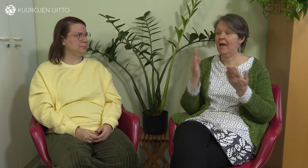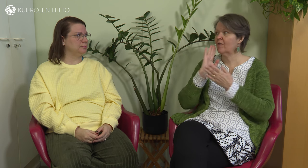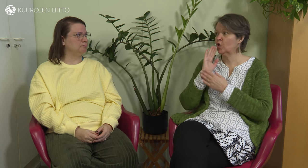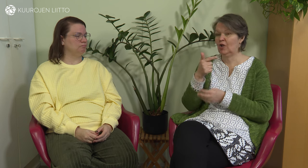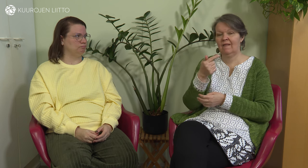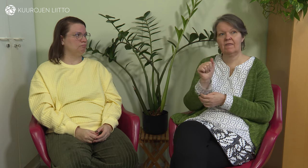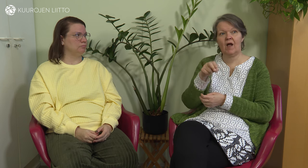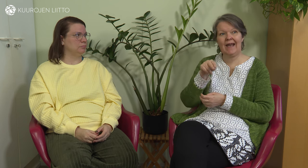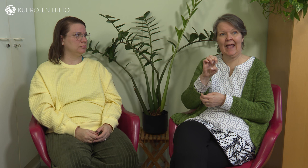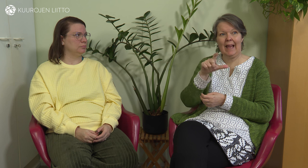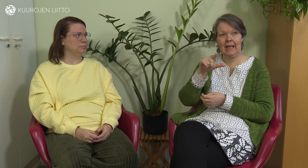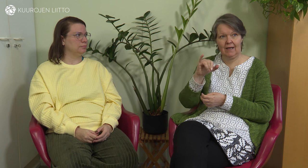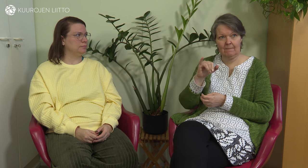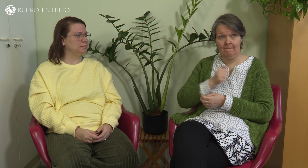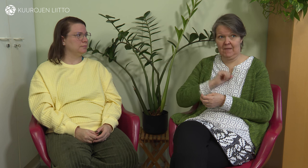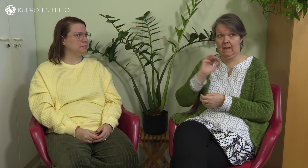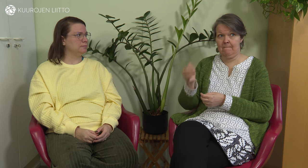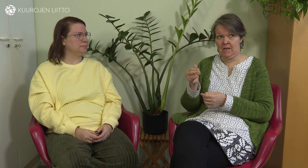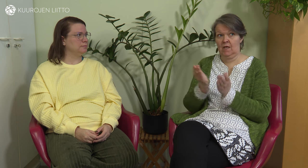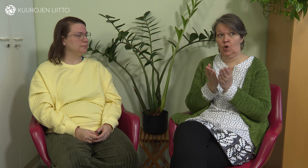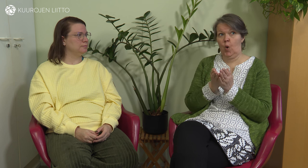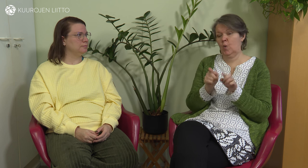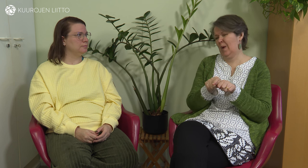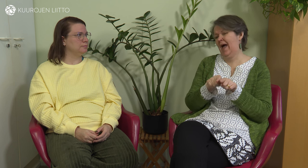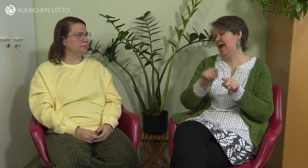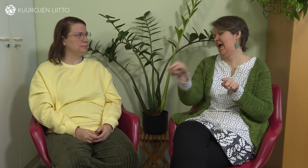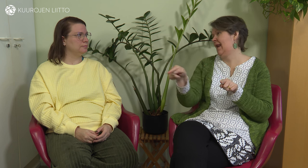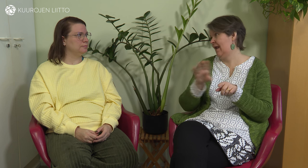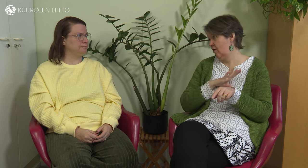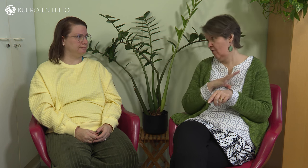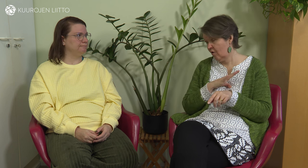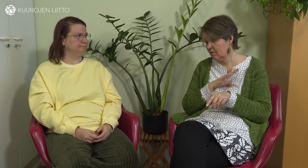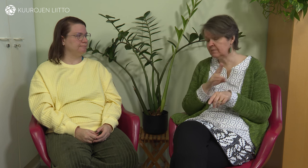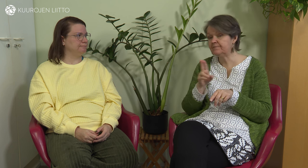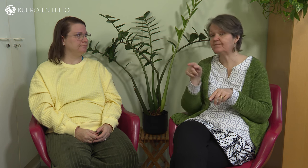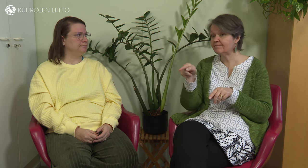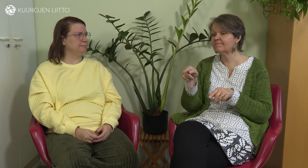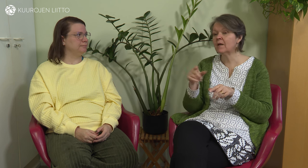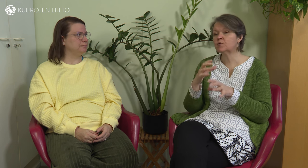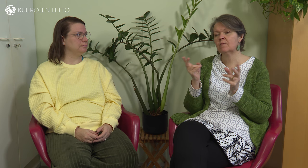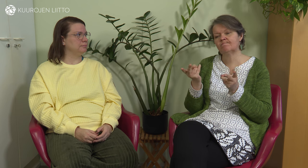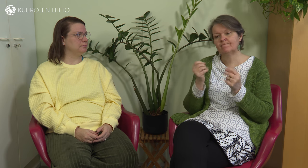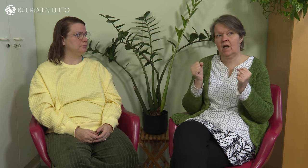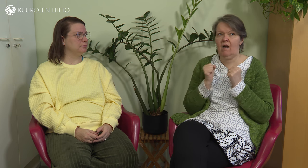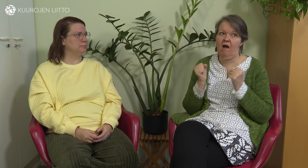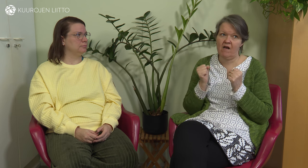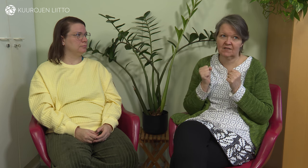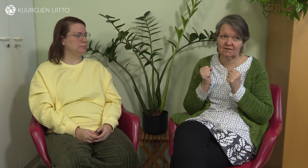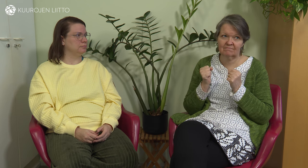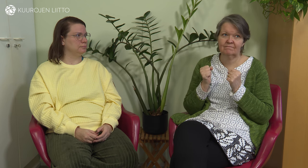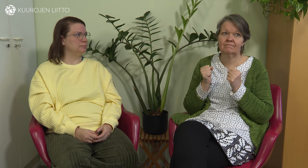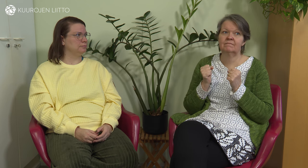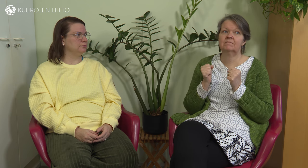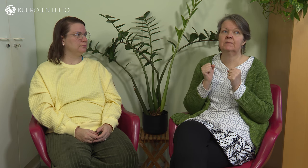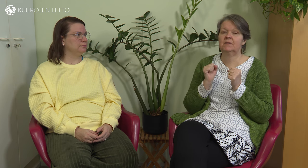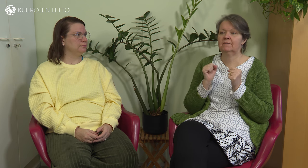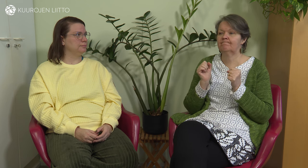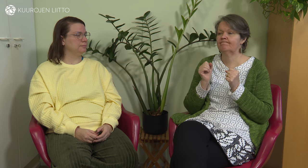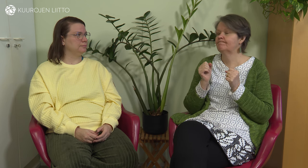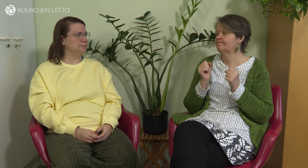Nykyinen päiväkoti Taneli, joka sijaitsee Pitäjänmäen peruskoulun lähellä, on tiloiltaan ahdas.